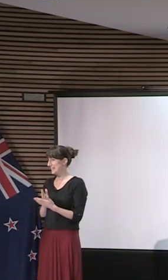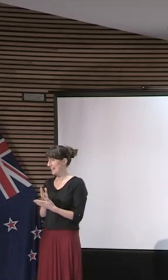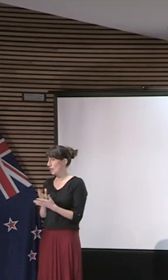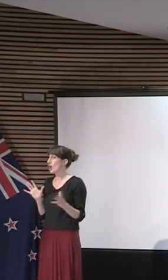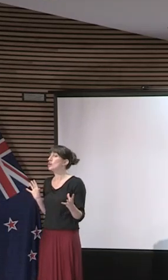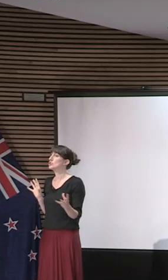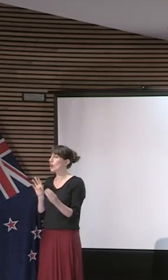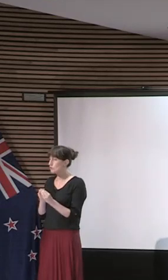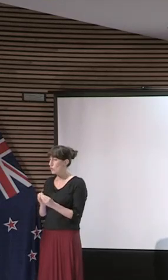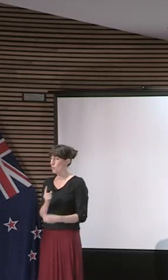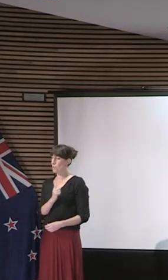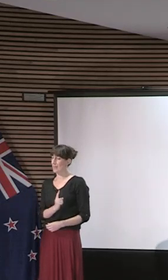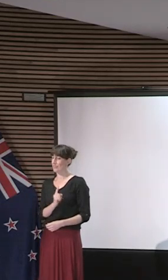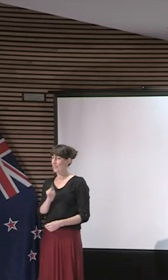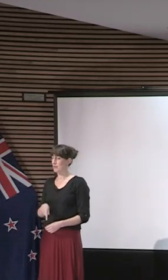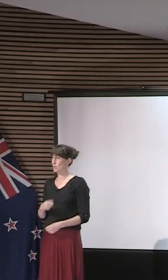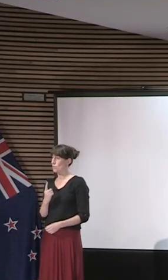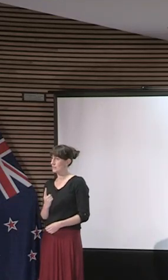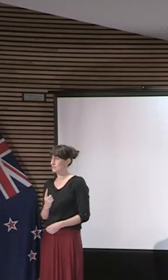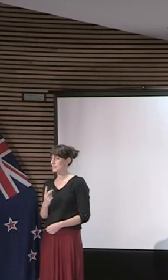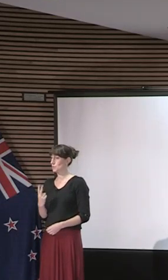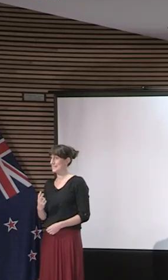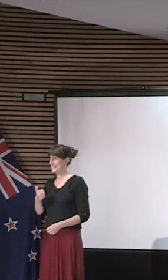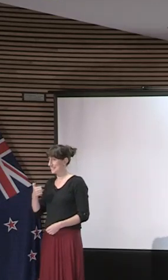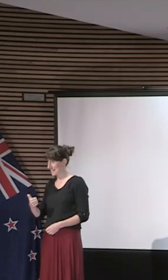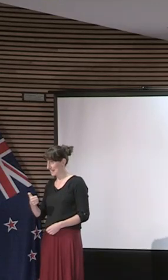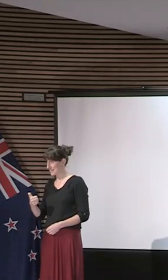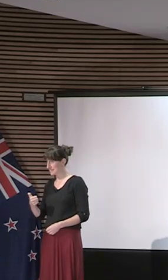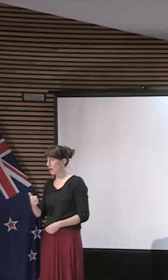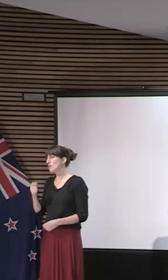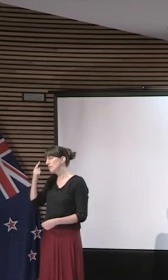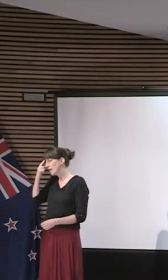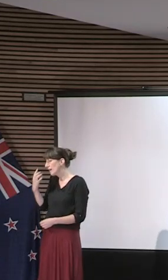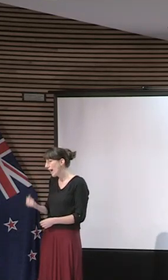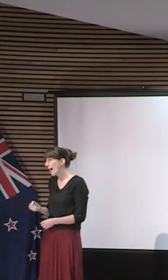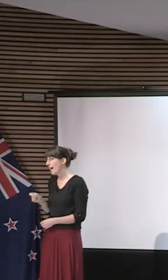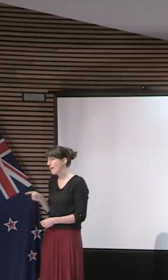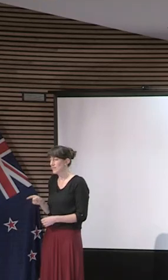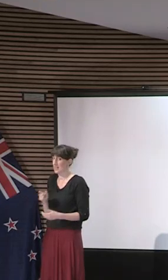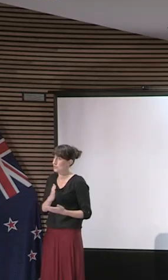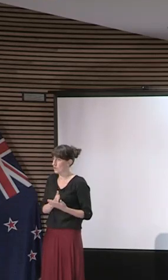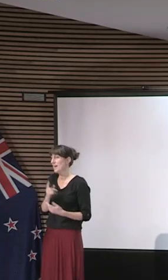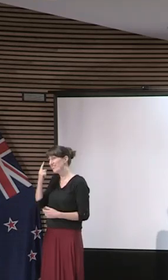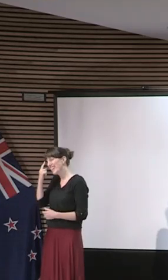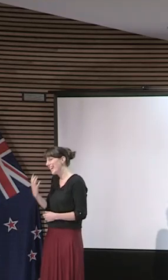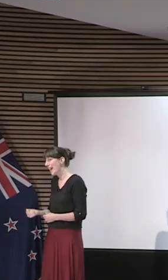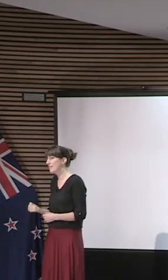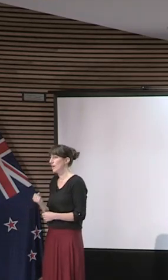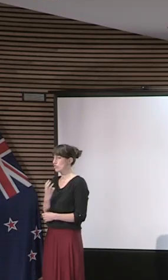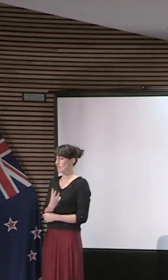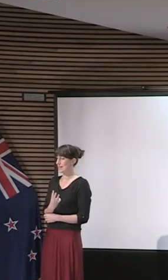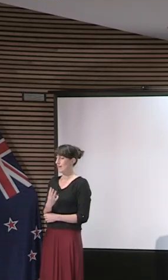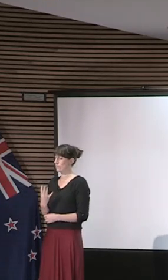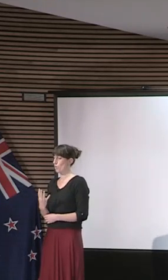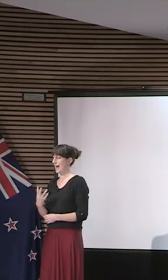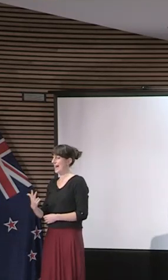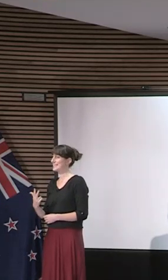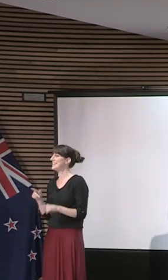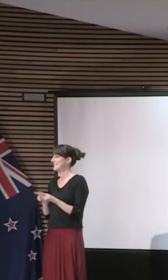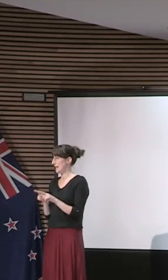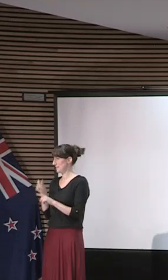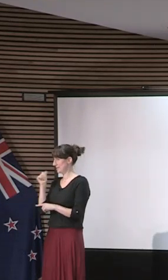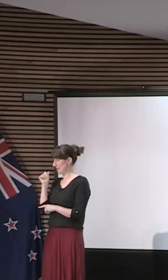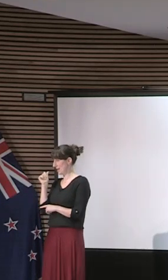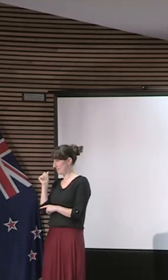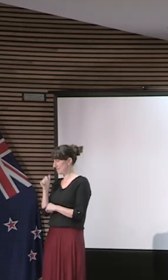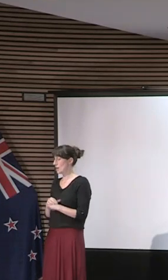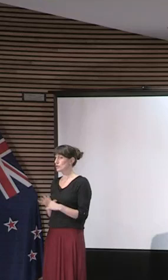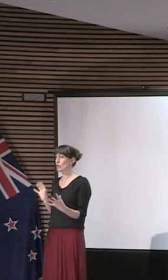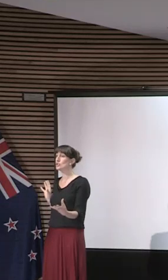mai ki roto i to maatau paanga a